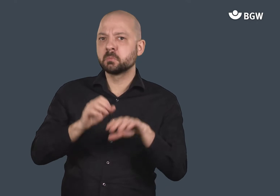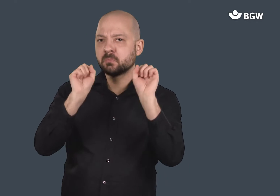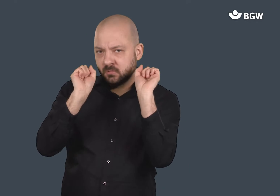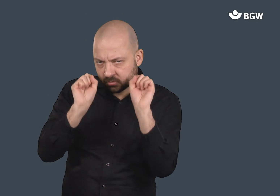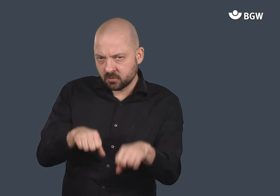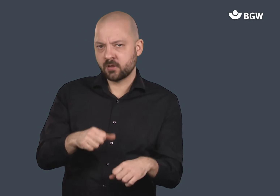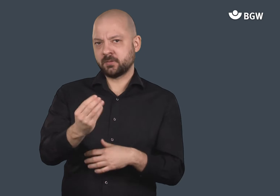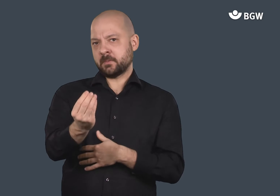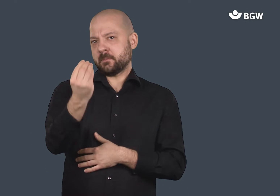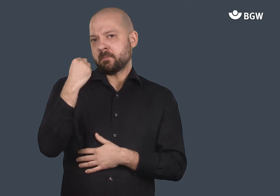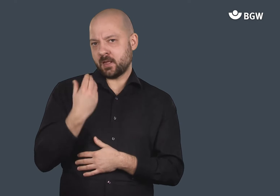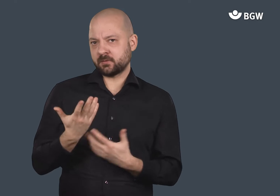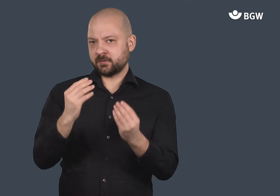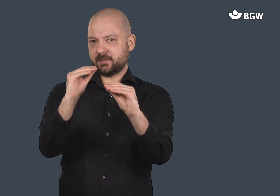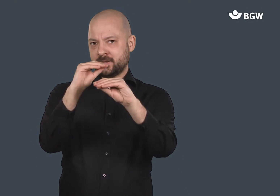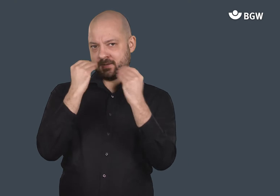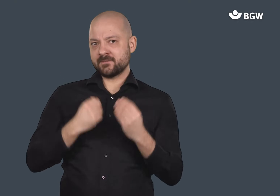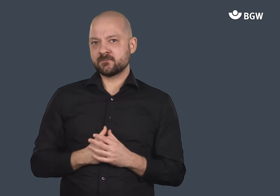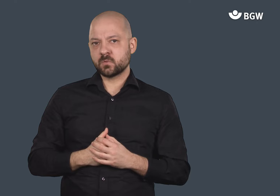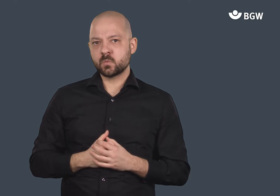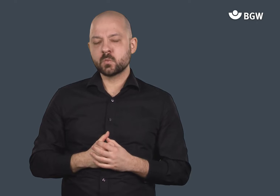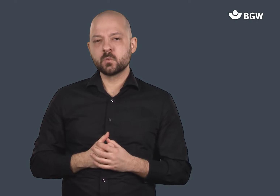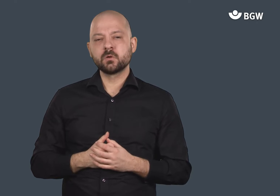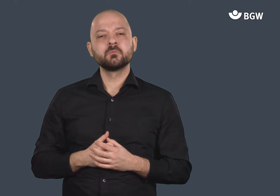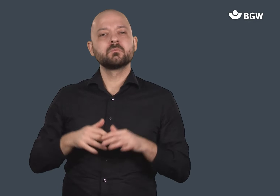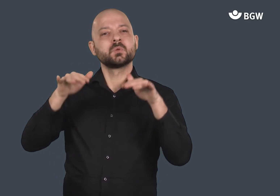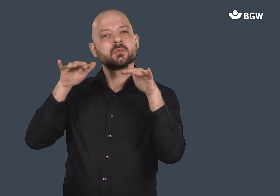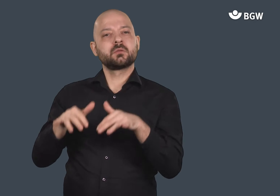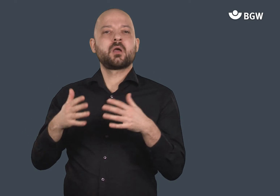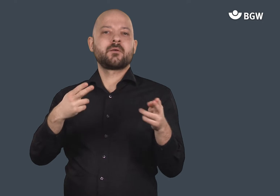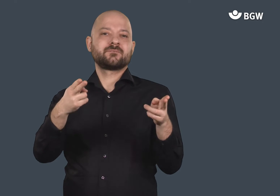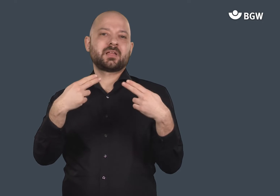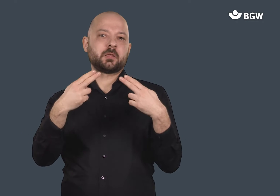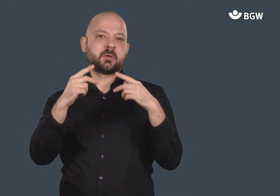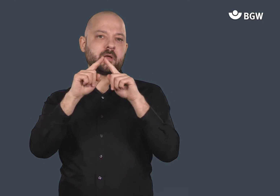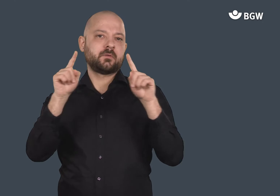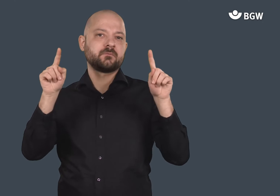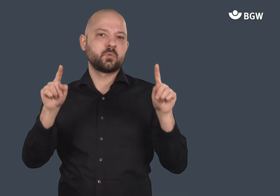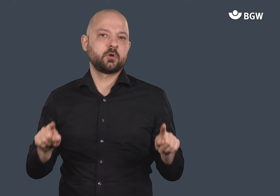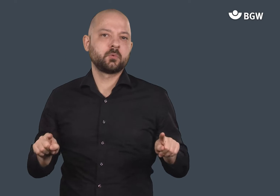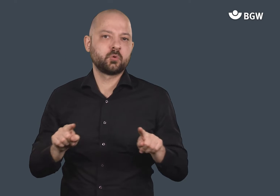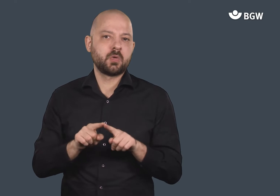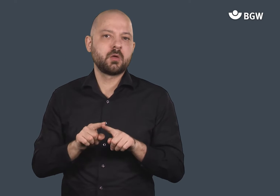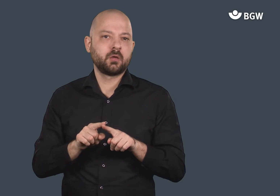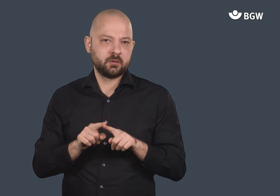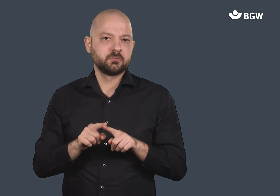Dann können Sie sich gern bei uns melden. Bitte schreiben Sie uns